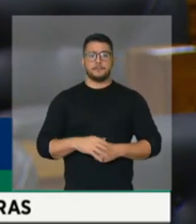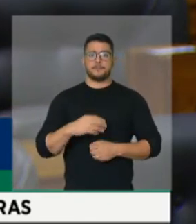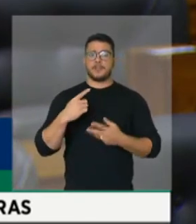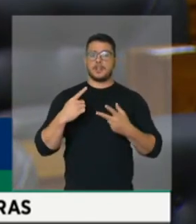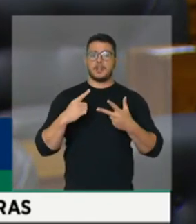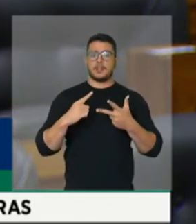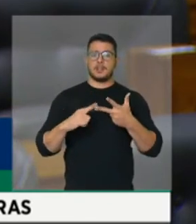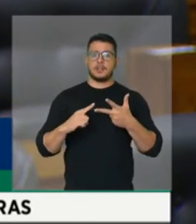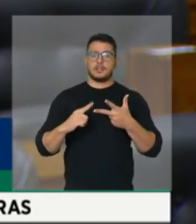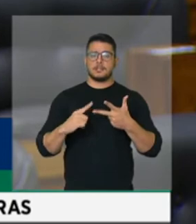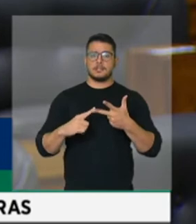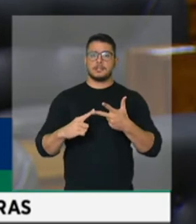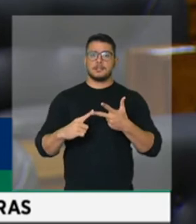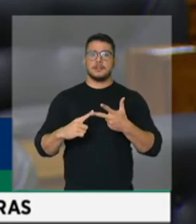É A ÁGUA. A ÁGUA DOS RIOS. NÓS ESTAMOS PRIVATIZANDO OS